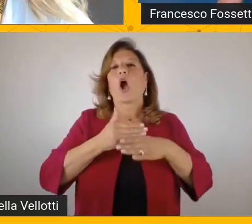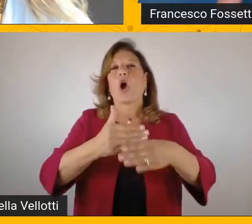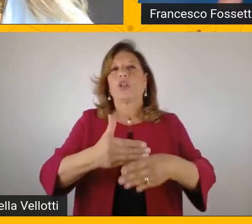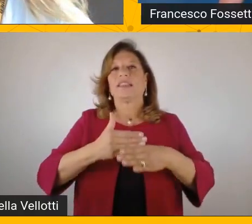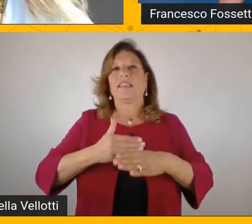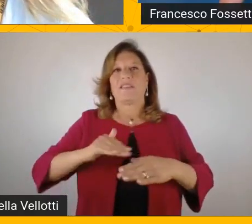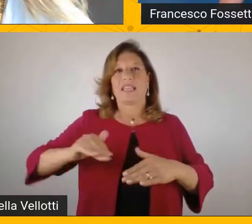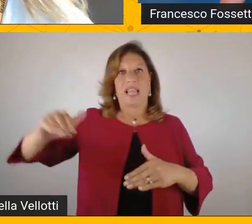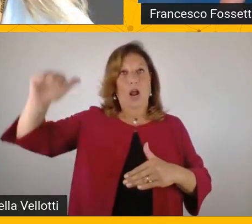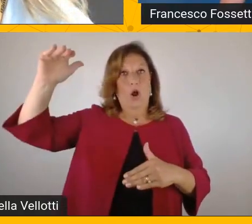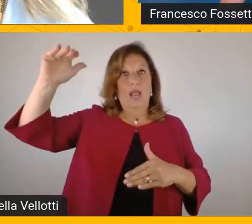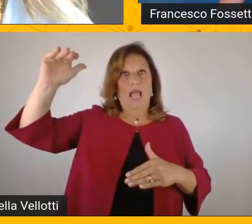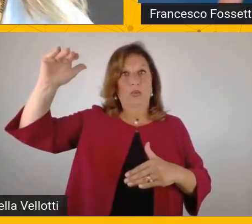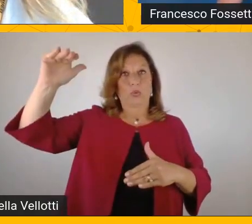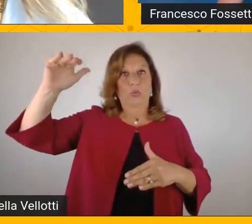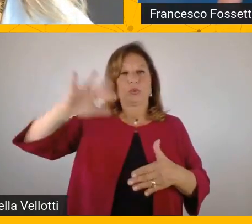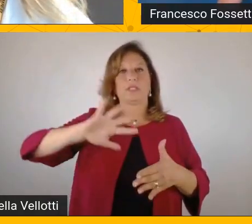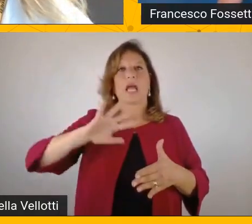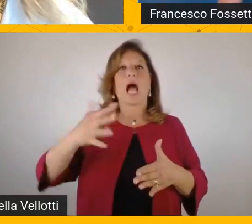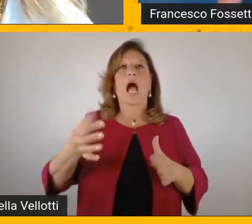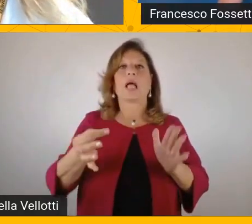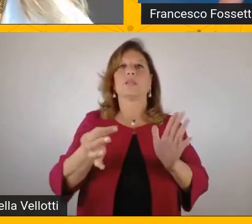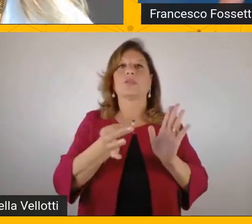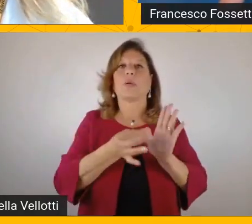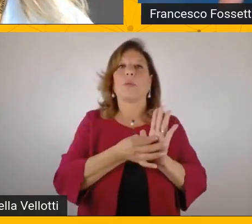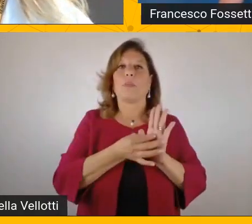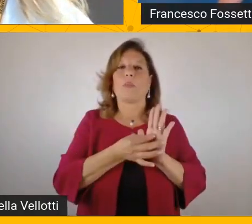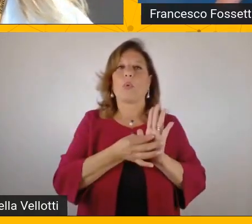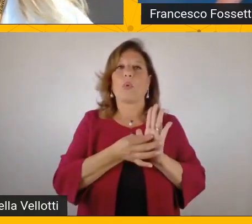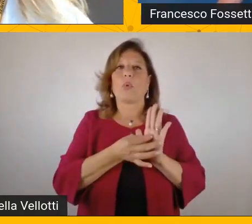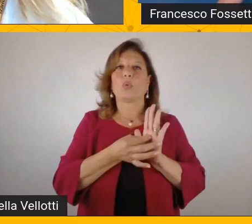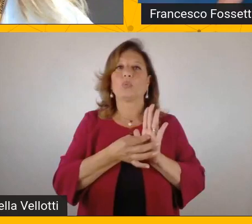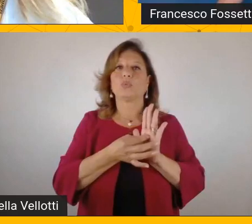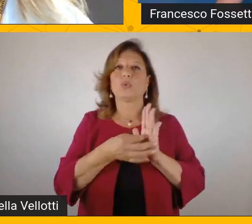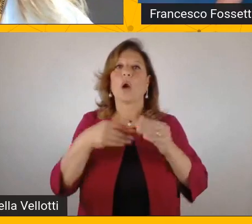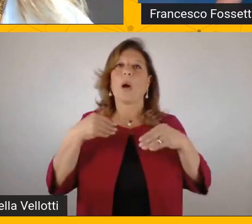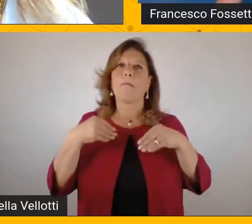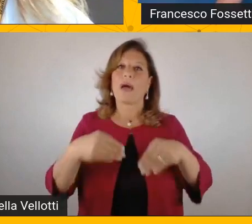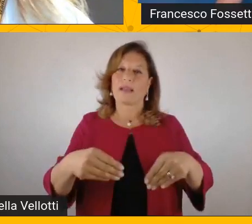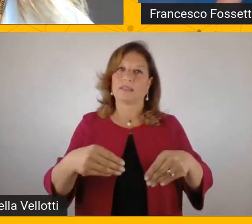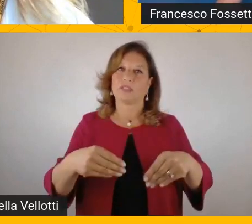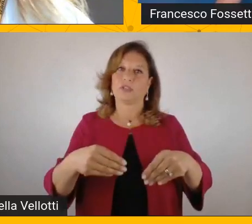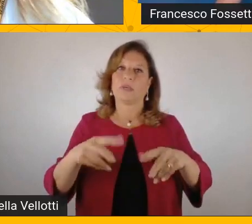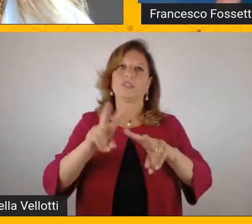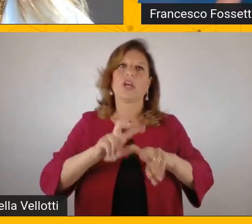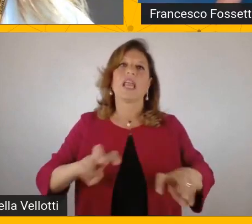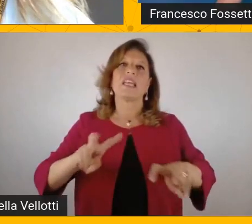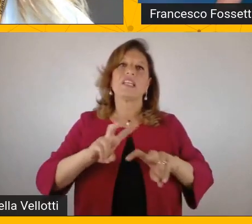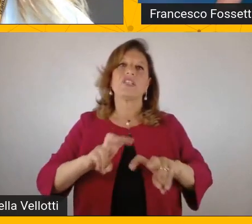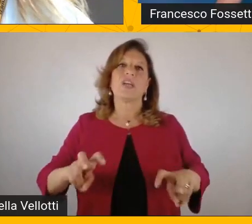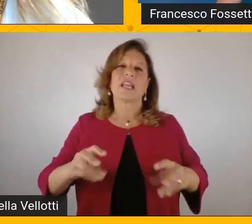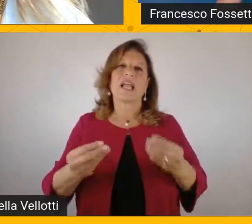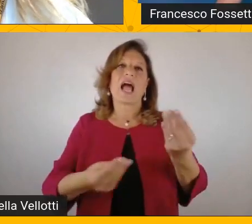condividere con gli adulti ehm un altro elemento che riguarda sempre la partecipazione è